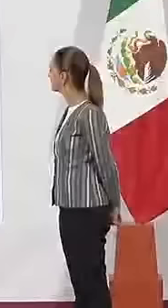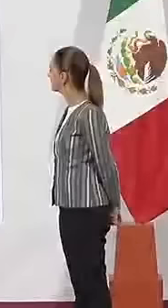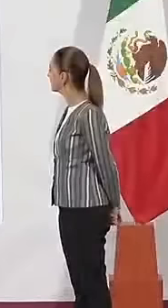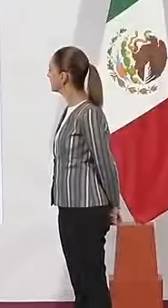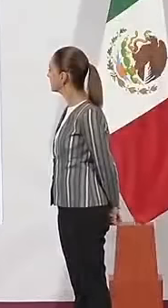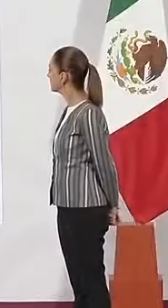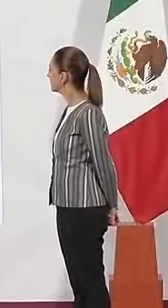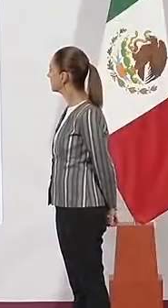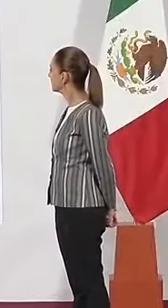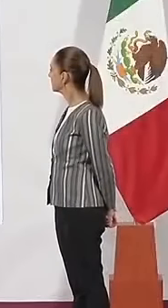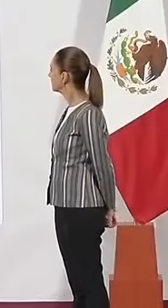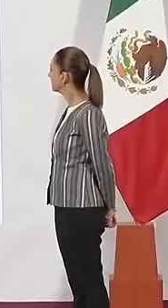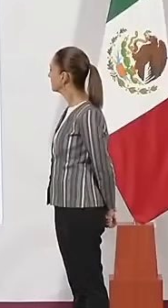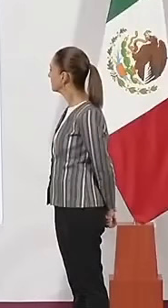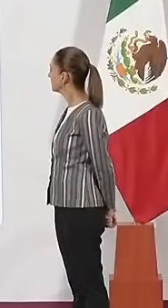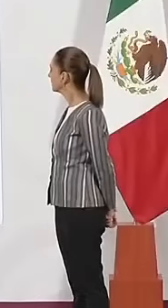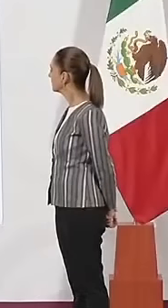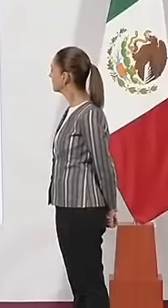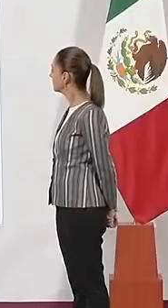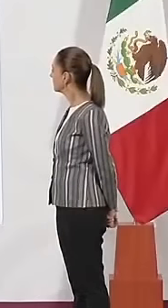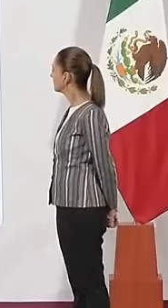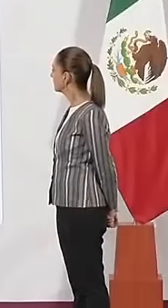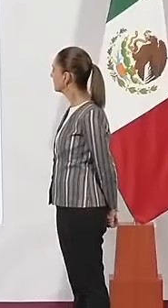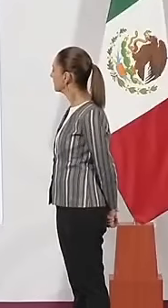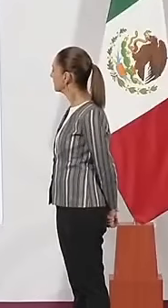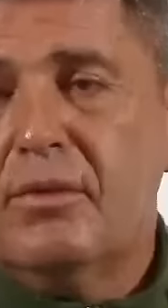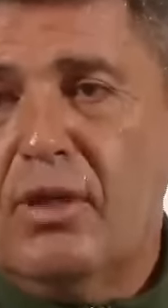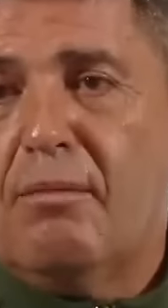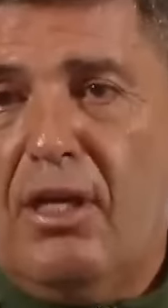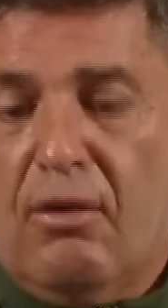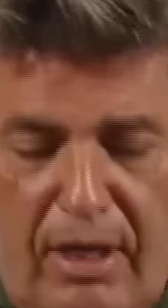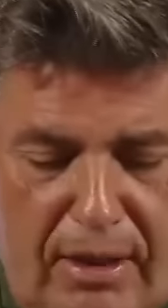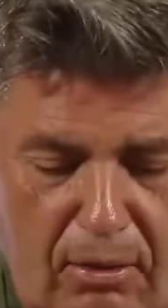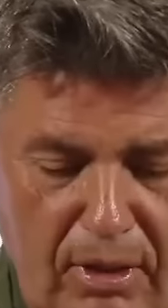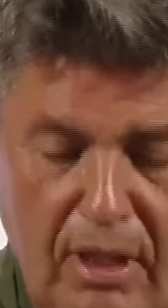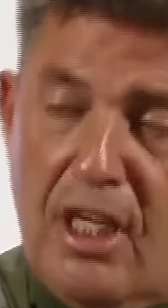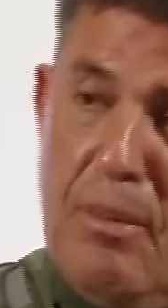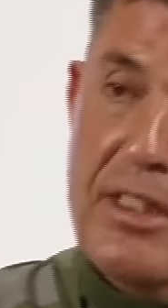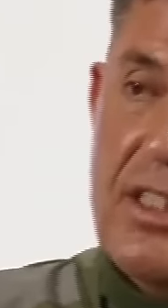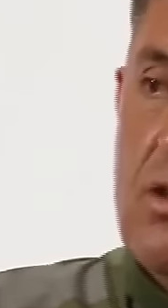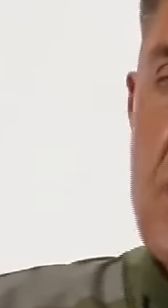tenemos ya activos 10 frentes de construcción en el tramo Ciudad de México Querétaro y 1600